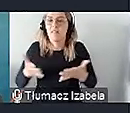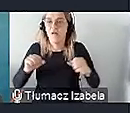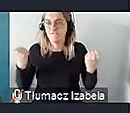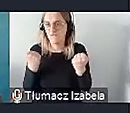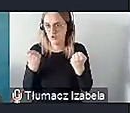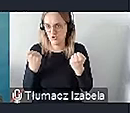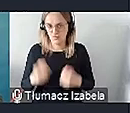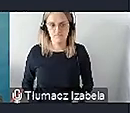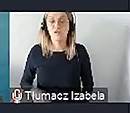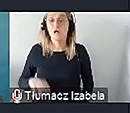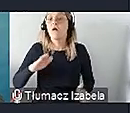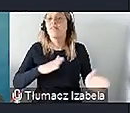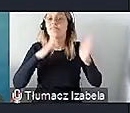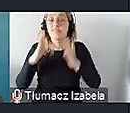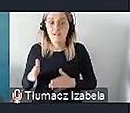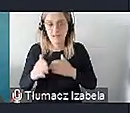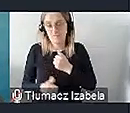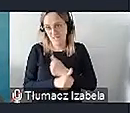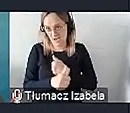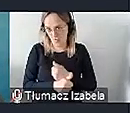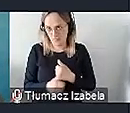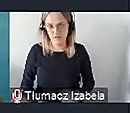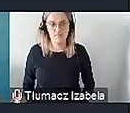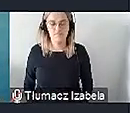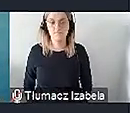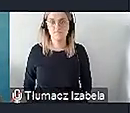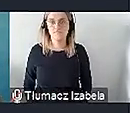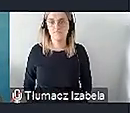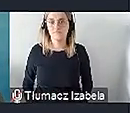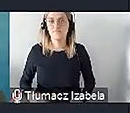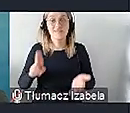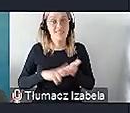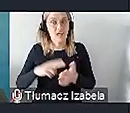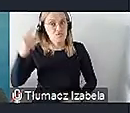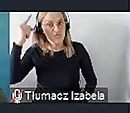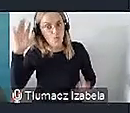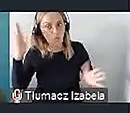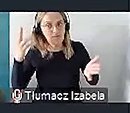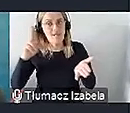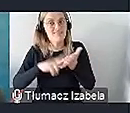Kolejna rzecz wiąże się z argumentem na zrozumiałość. Jeżeli coś narysujemy,